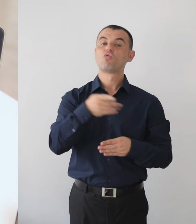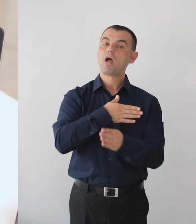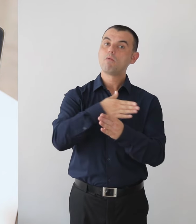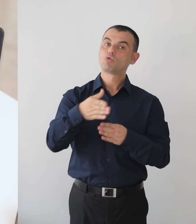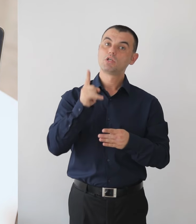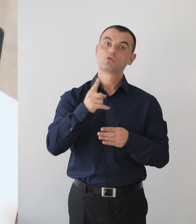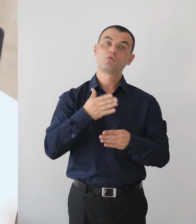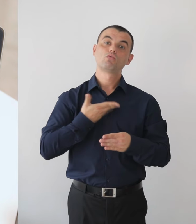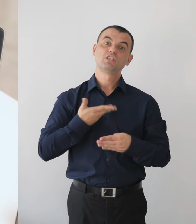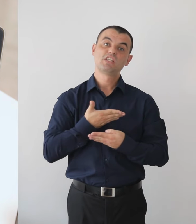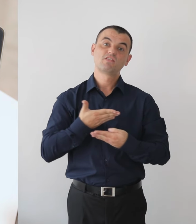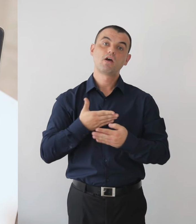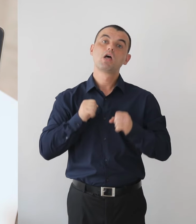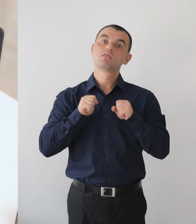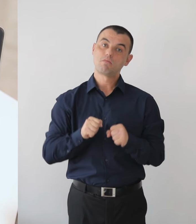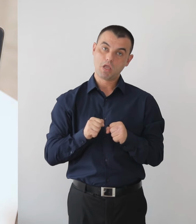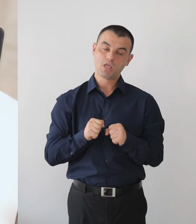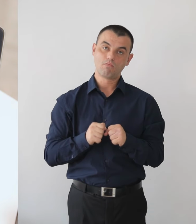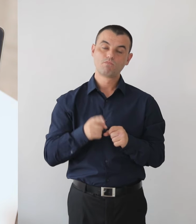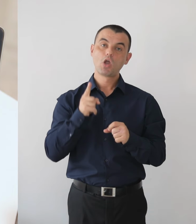Това е процес, който изисква търпение.